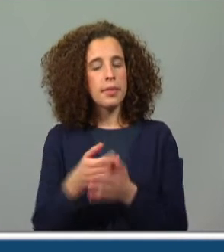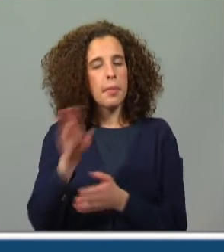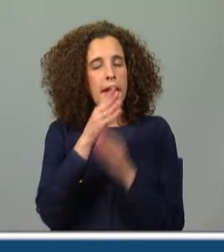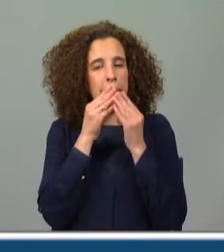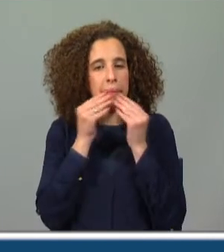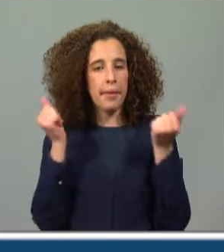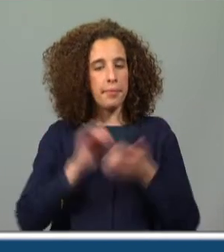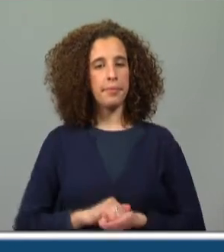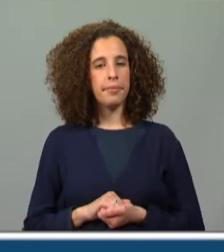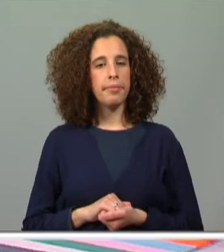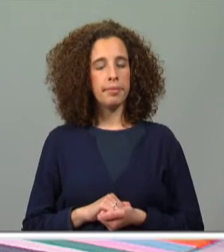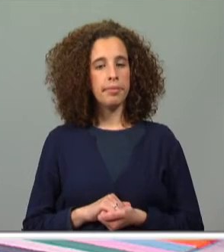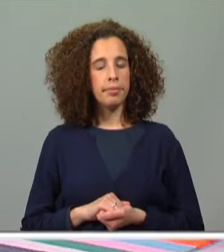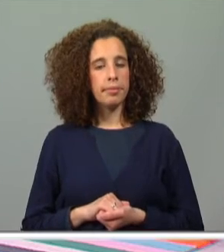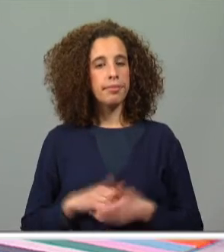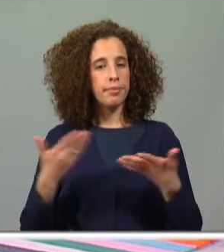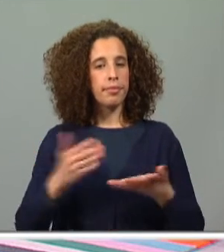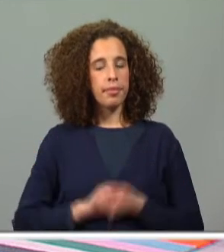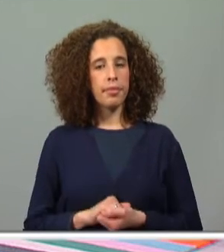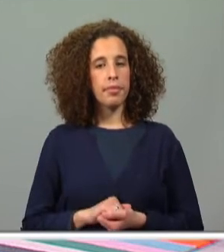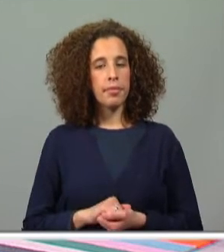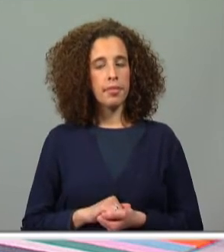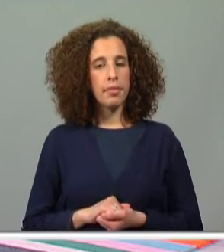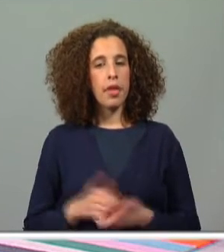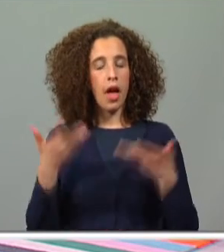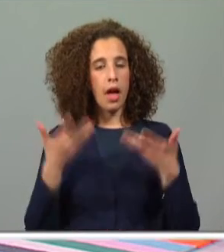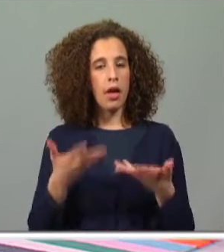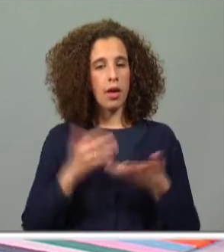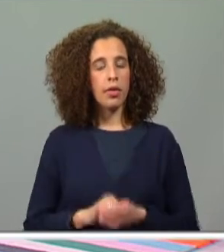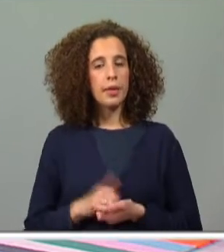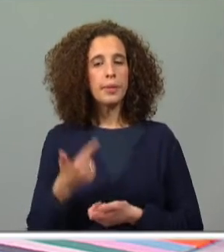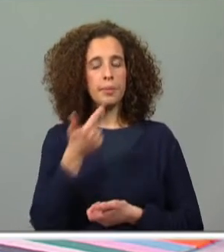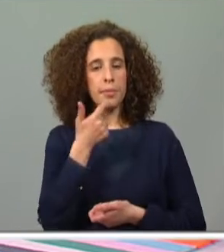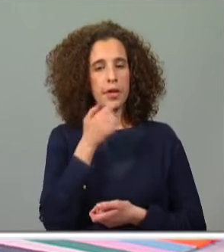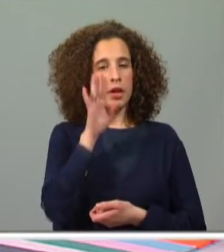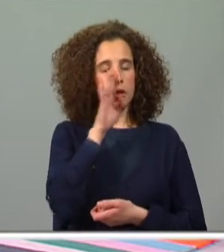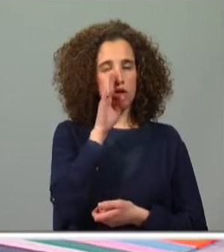saborosa Então vamos agora perceber se tu 可口所以現在讓我們看看你是否